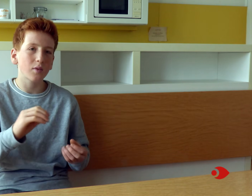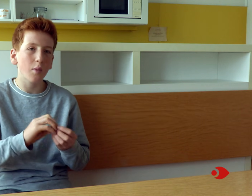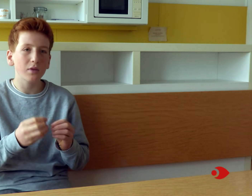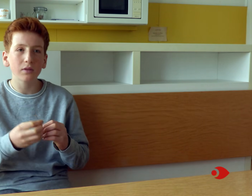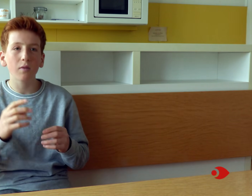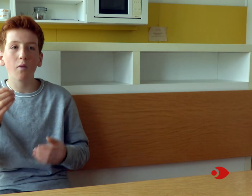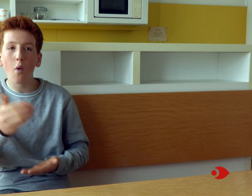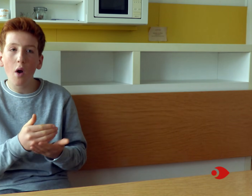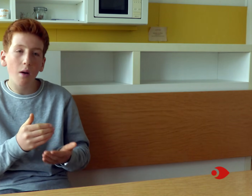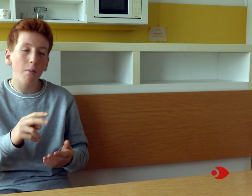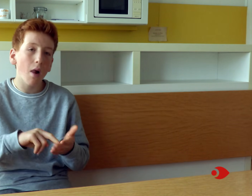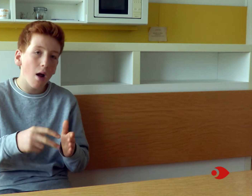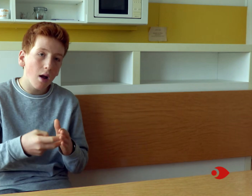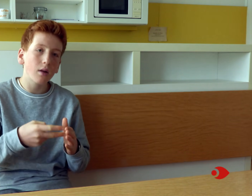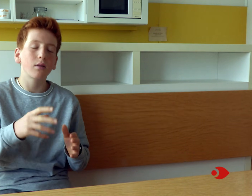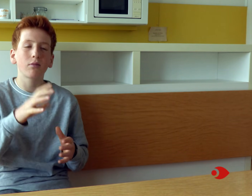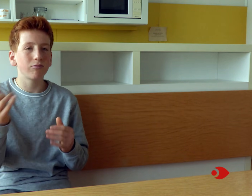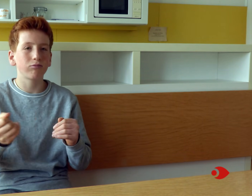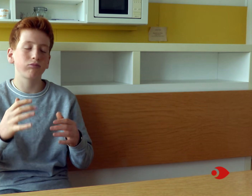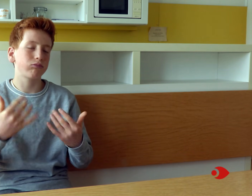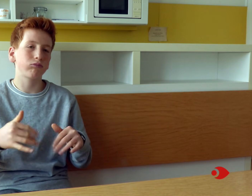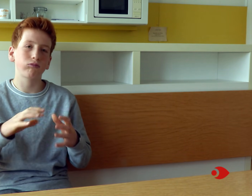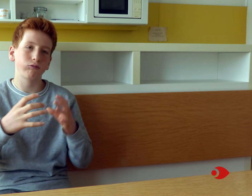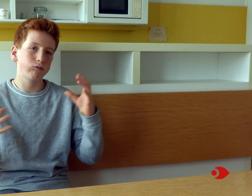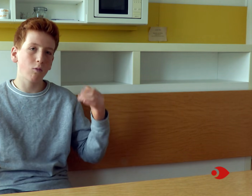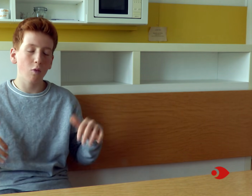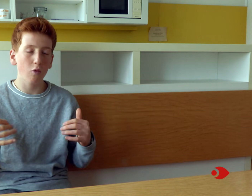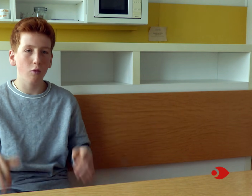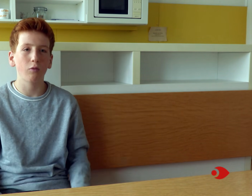dann all die komplizierte Vorarbeit, das war echt viel.